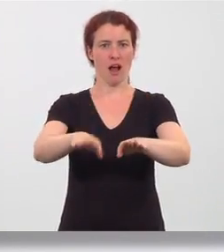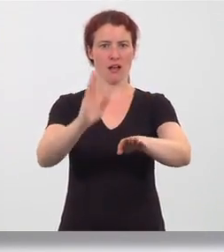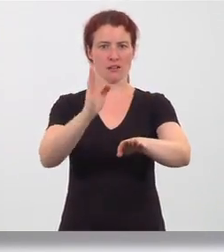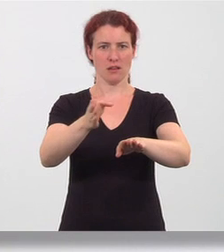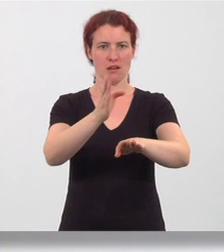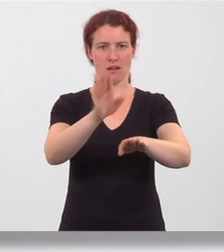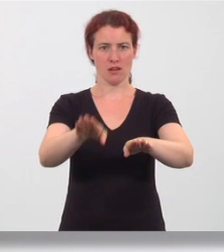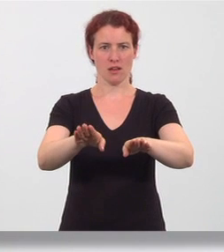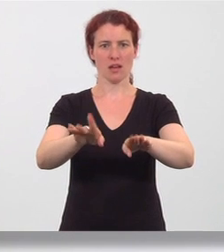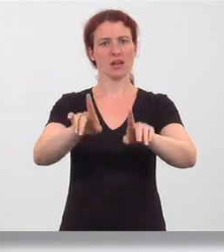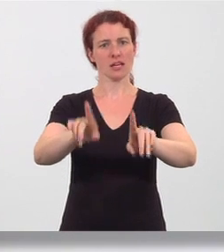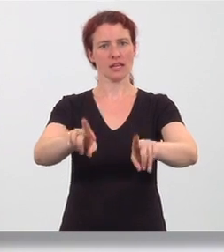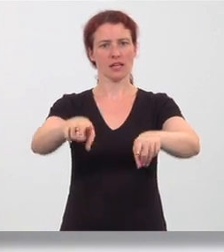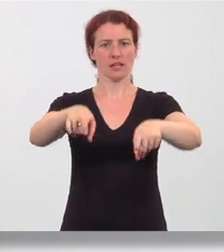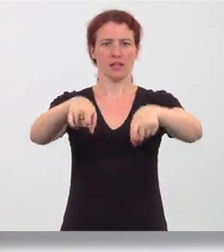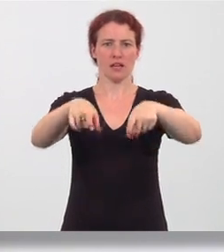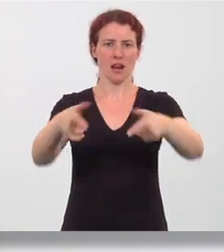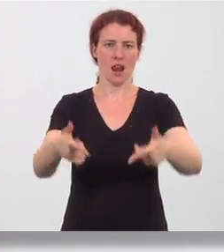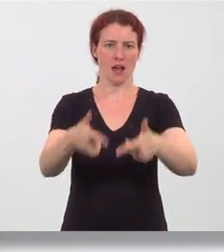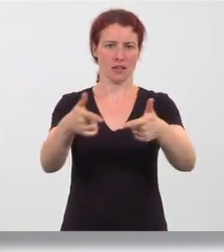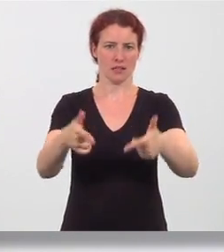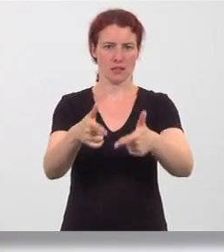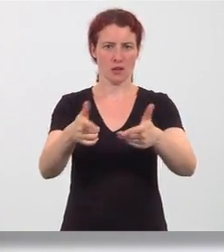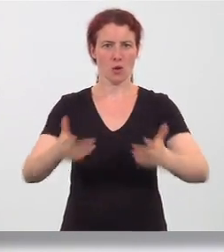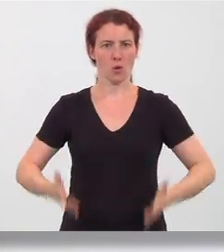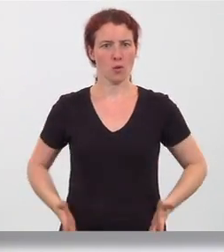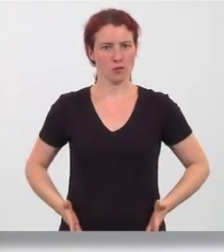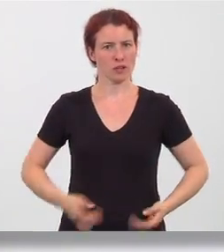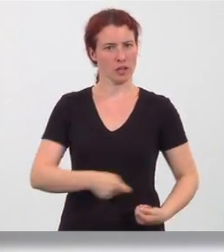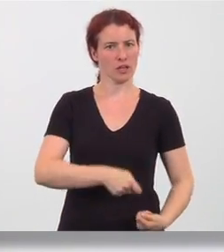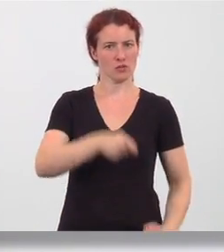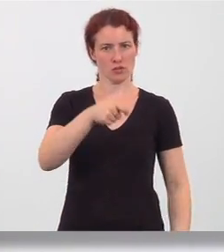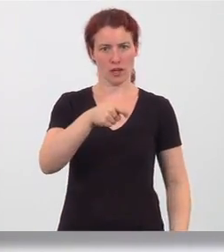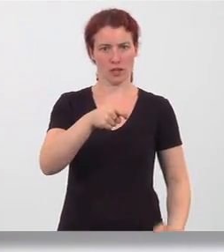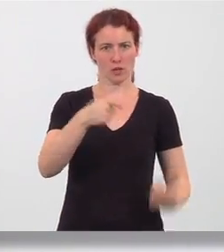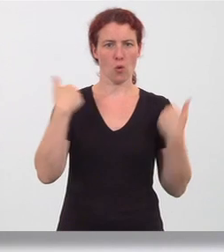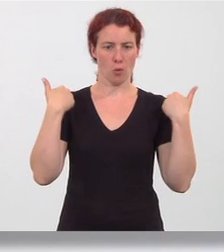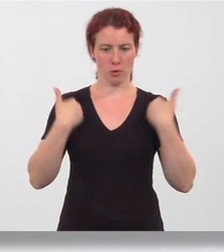die Knie sind leicht gebeugt, die Hüfte ist gestreckt, der Oberkörper